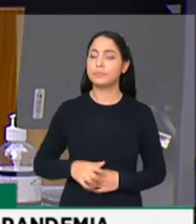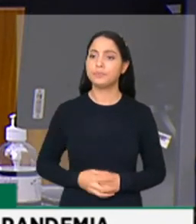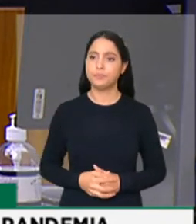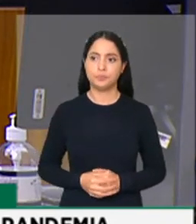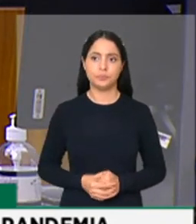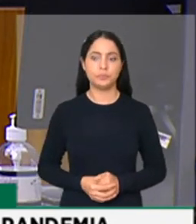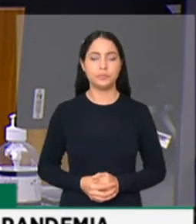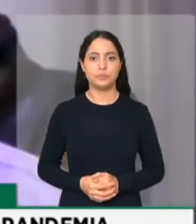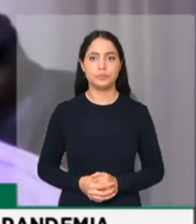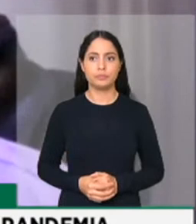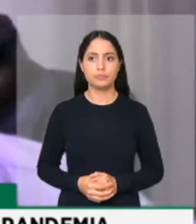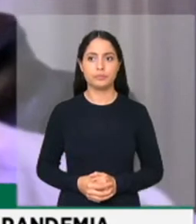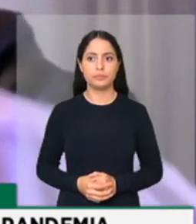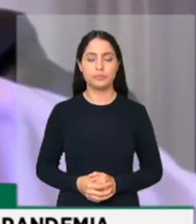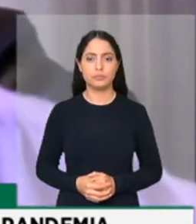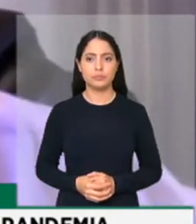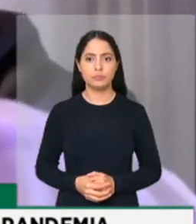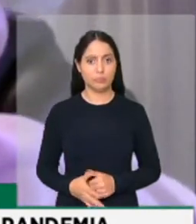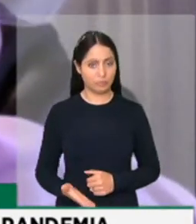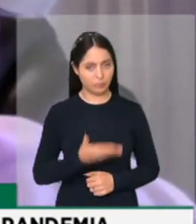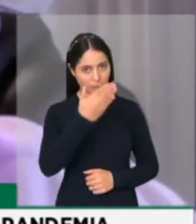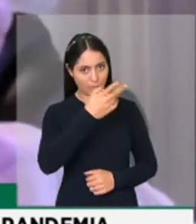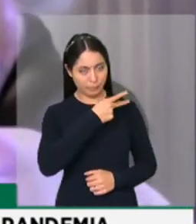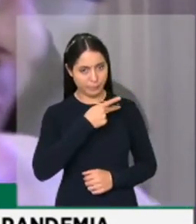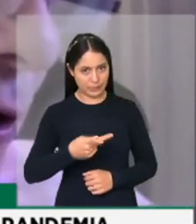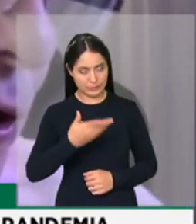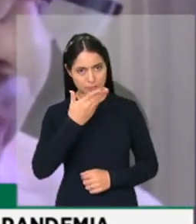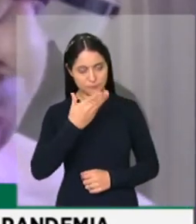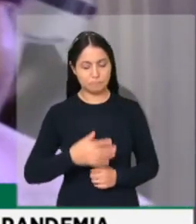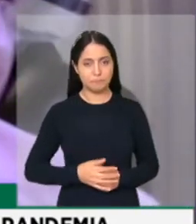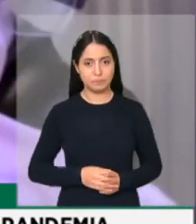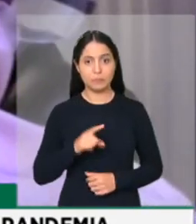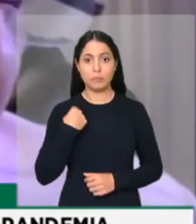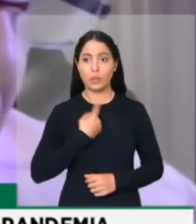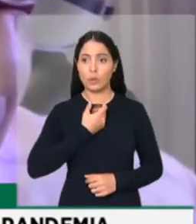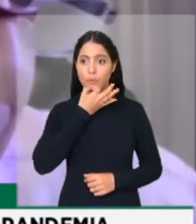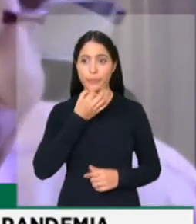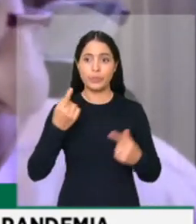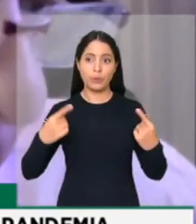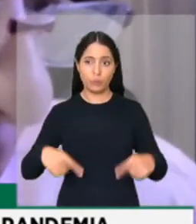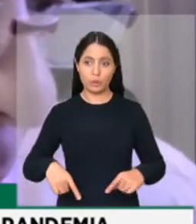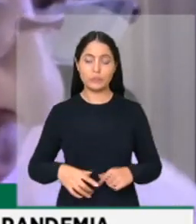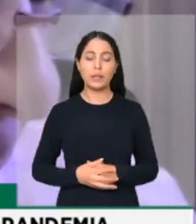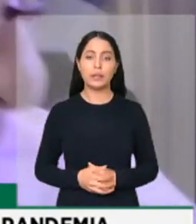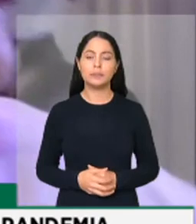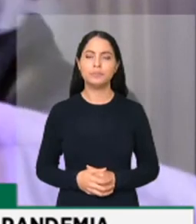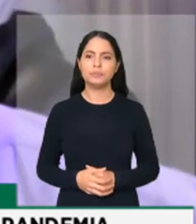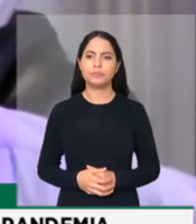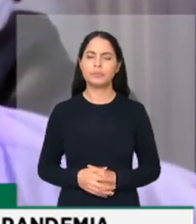DEPUTADO BIBO NUNES. -- [DEPUTADO]: BEM DIGNÍSSIMO NOBRE PRESIDENTE SOMOS CONTRÁRIOS MAS... OLHA... EU TAMBÉM ESTOU AQUI NA CORRERIA, EU VOU PASSAR E